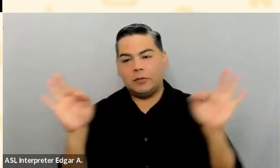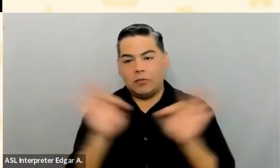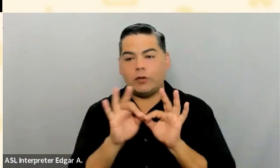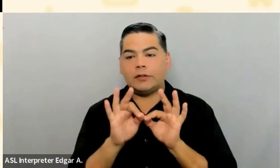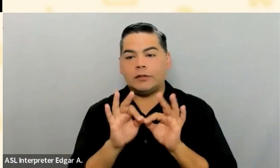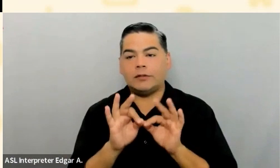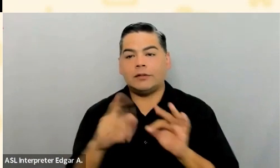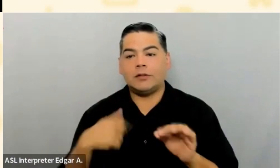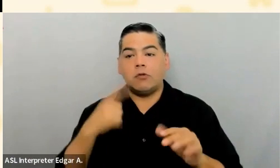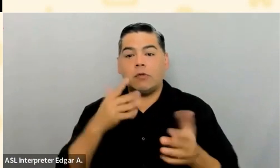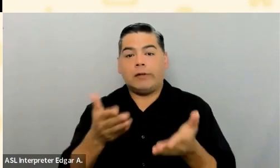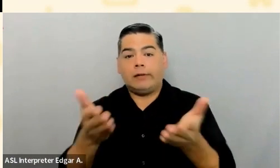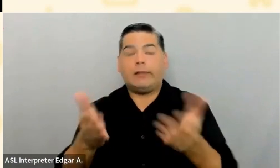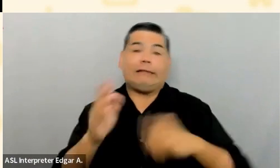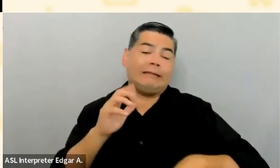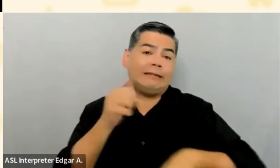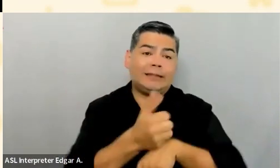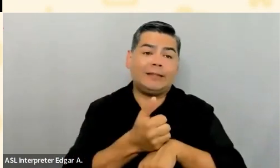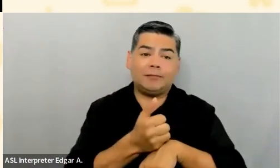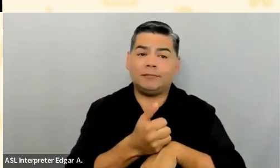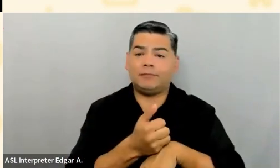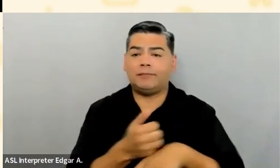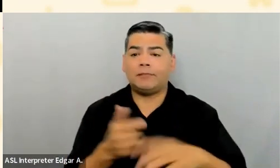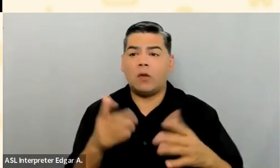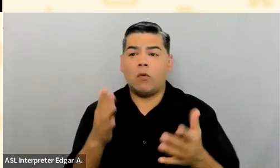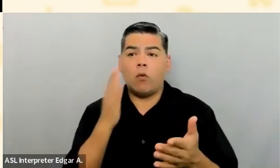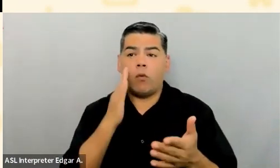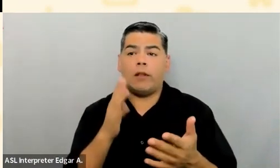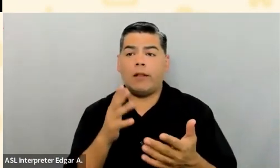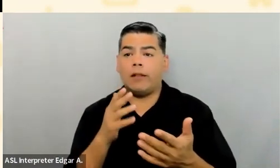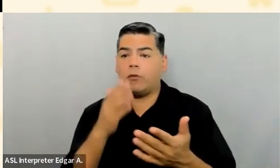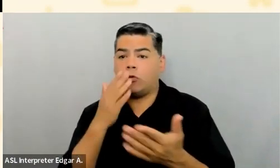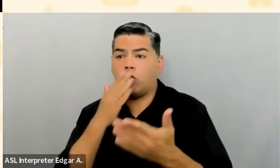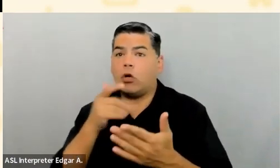que lo que hacemos va a asegurar que nadie sea bloqueado por lo que entregamos.